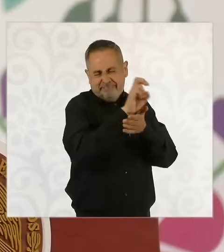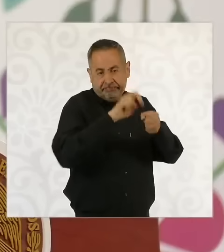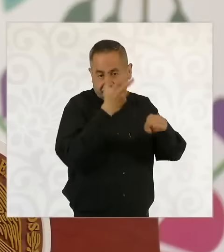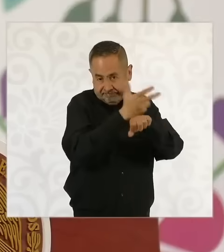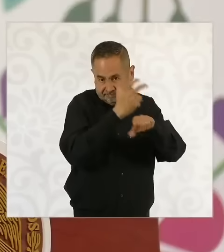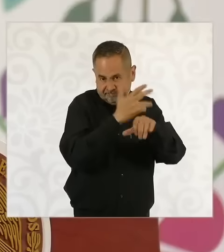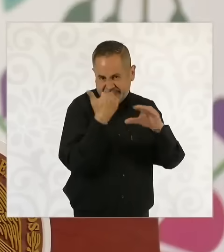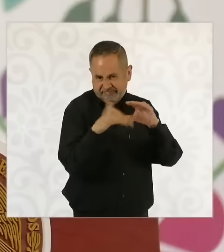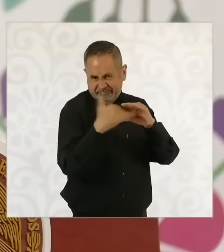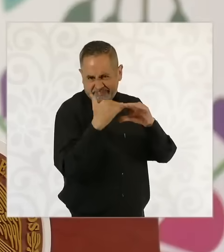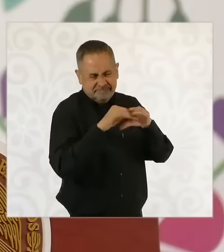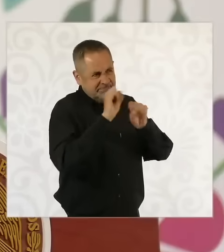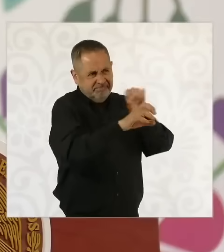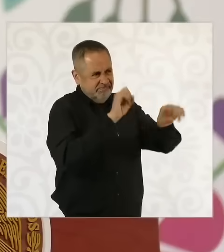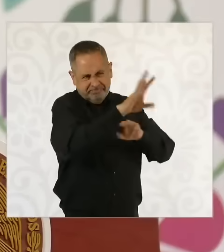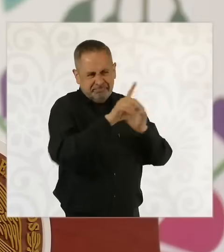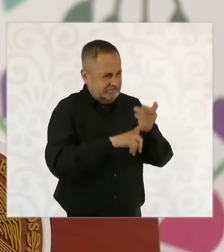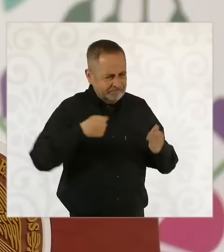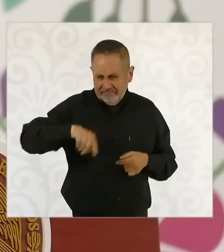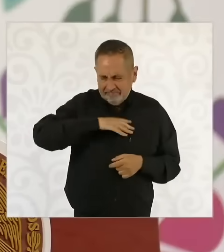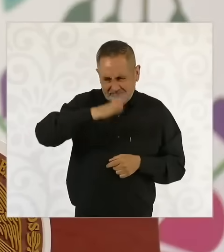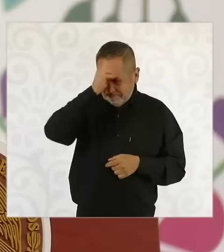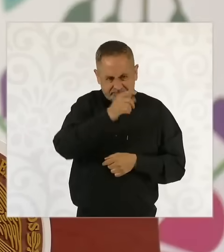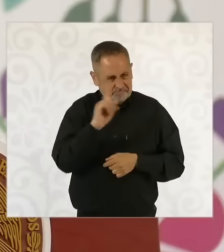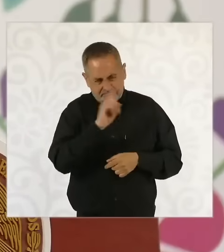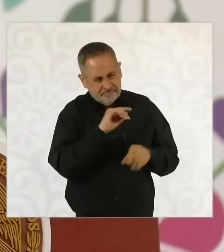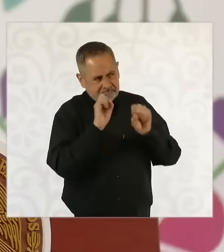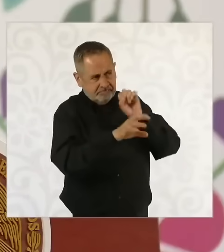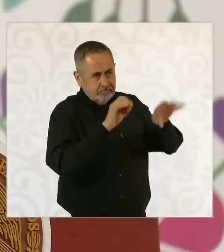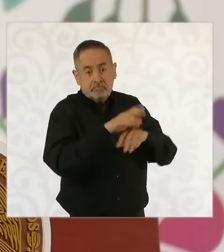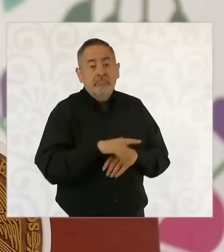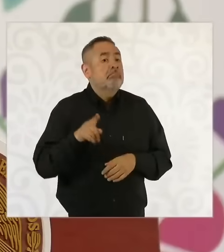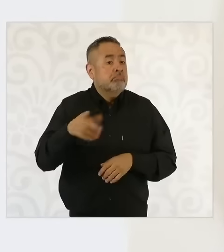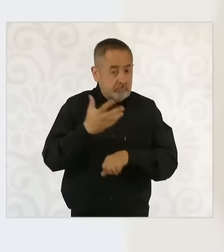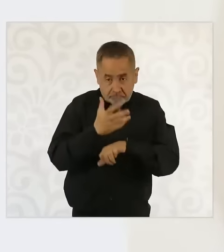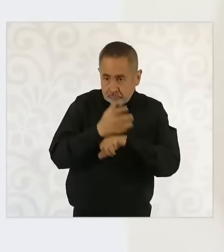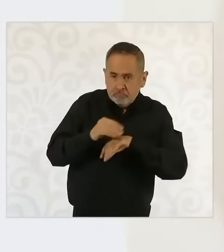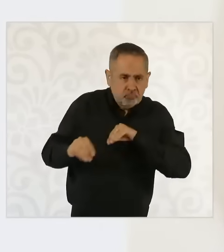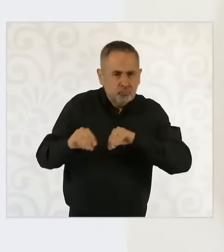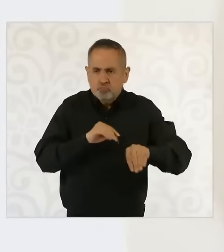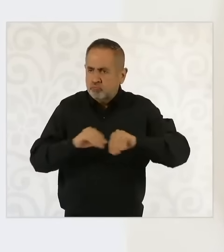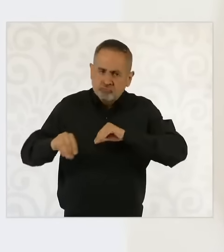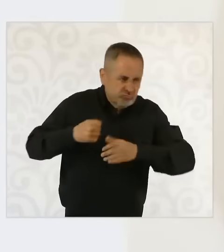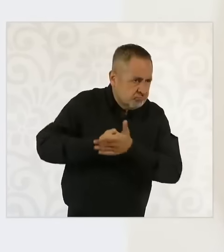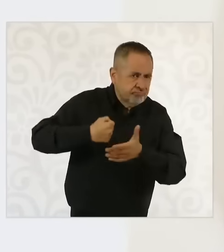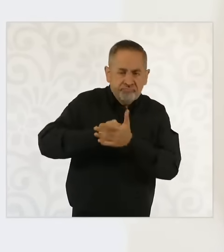hacerles saber que no están de acuerdo e hay mucho movimiento en Estados Unidos en este sentido